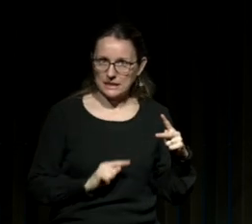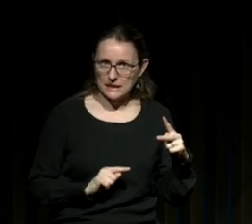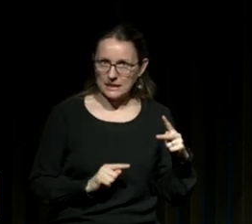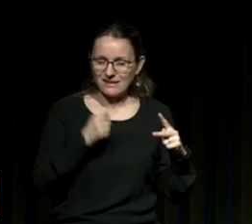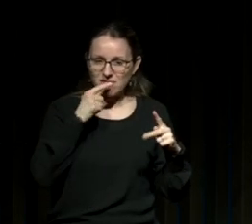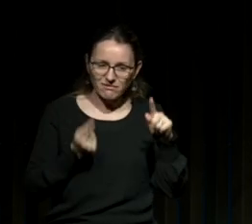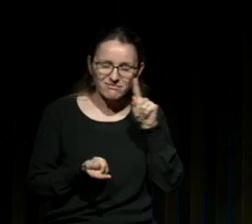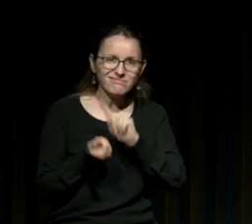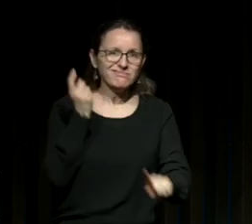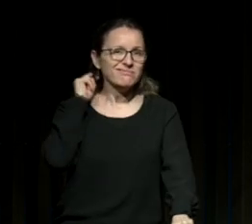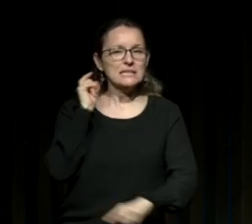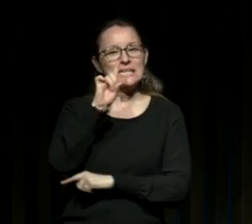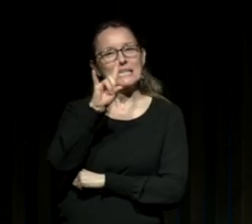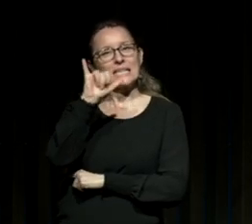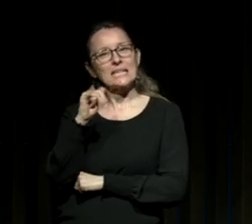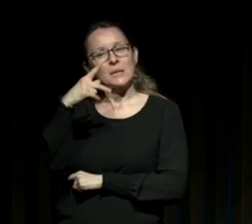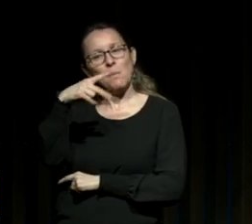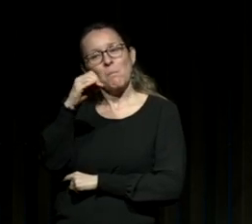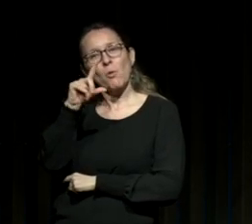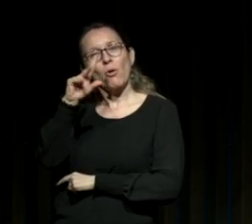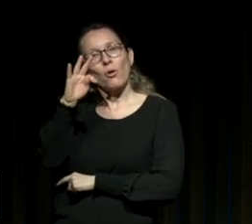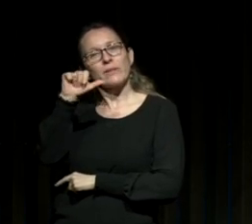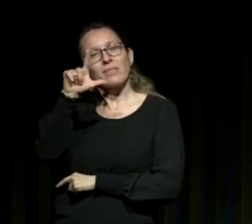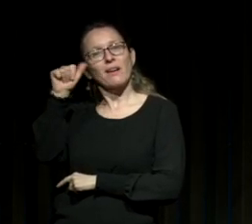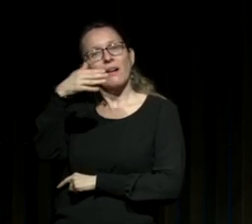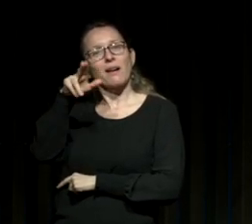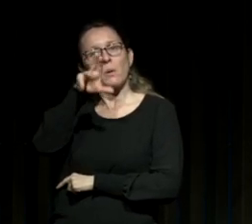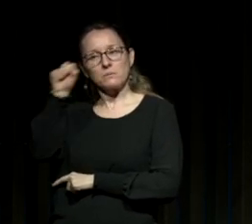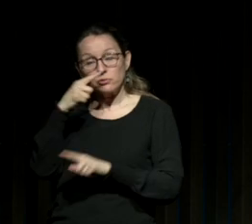est une région du cerveau qui a impliqué dans la régulation de la prise alimentaire et vous voyez